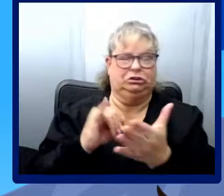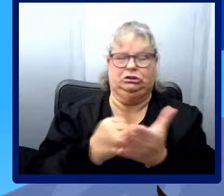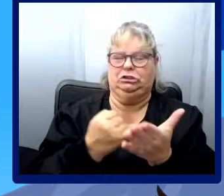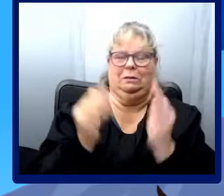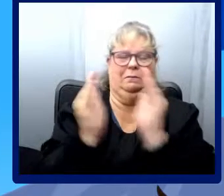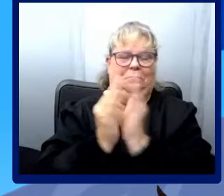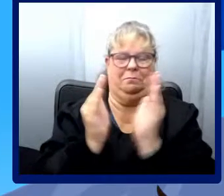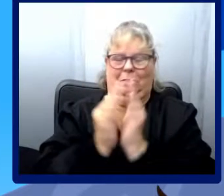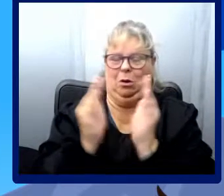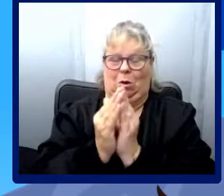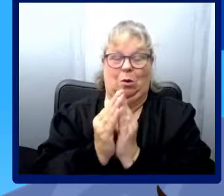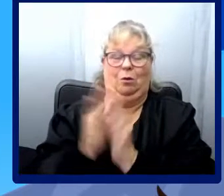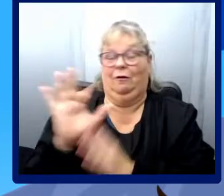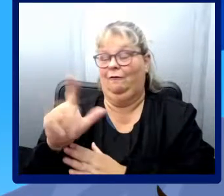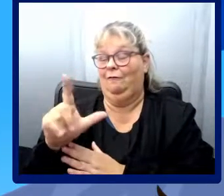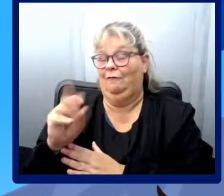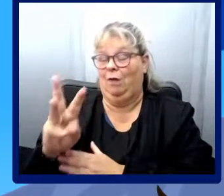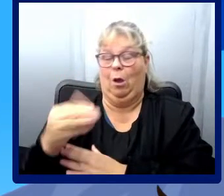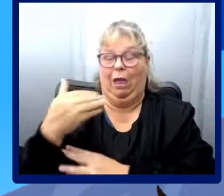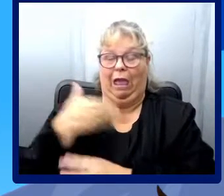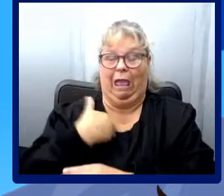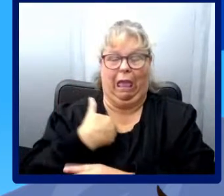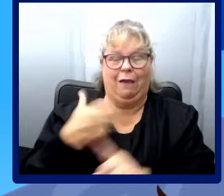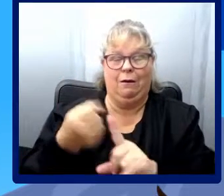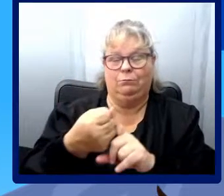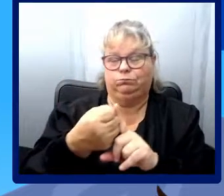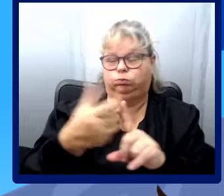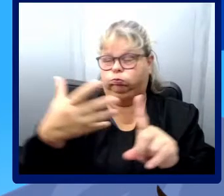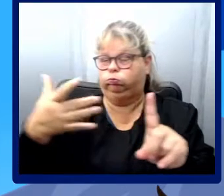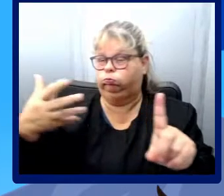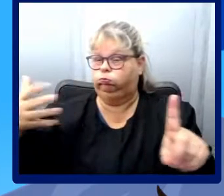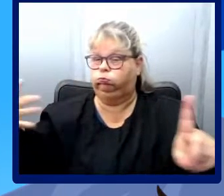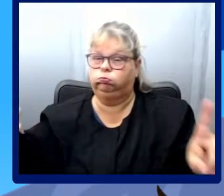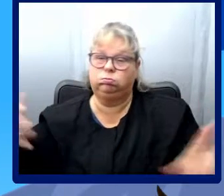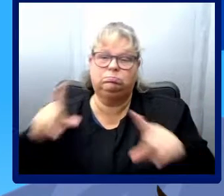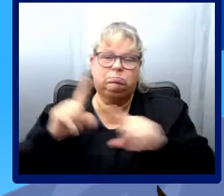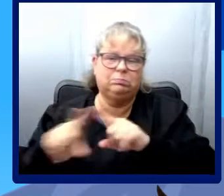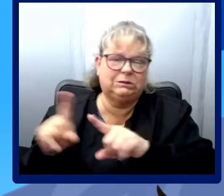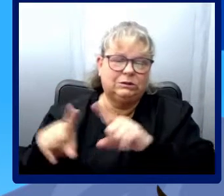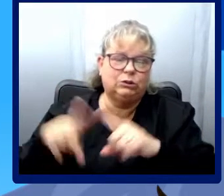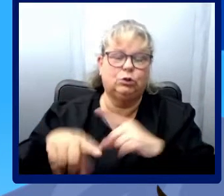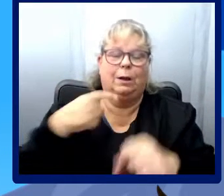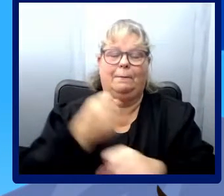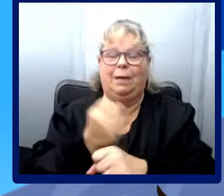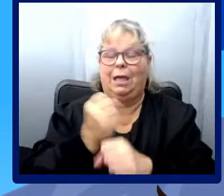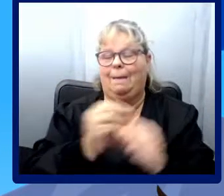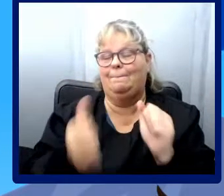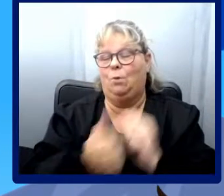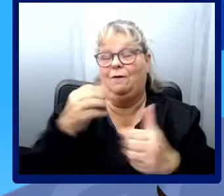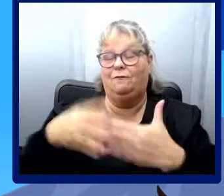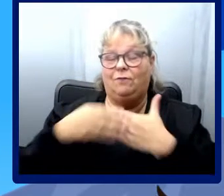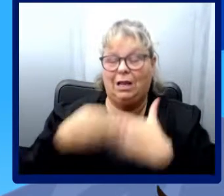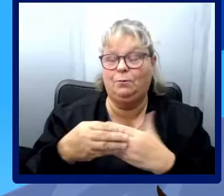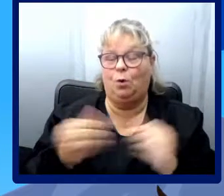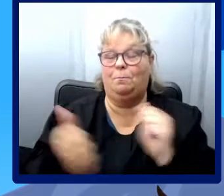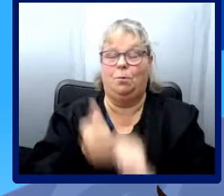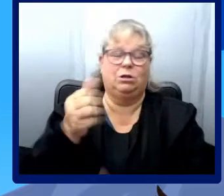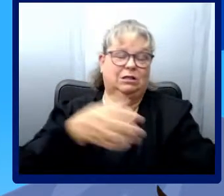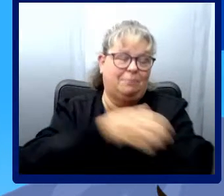Flujo incluye muchas otras características que lo hacen extremadamente flexible, poderoso y útil. Y los animo a revisar todos los recursos